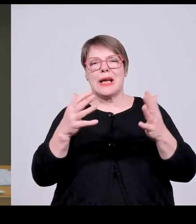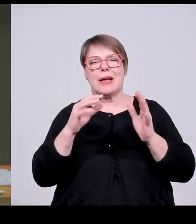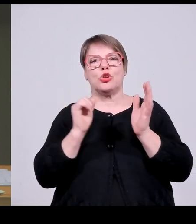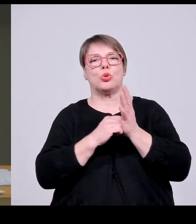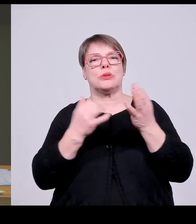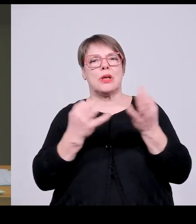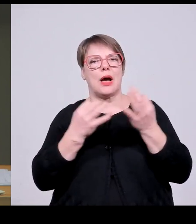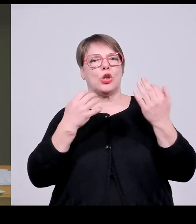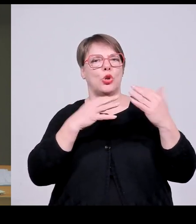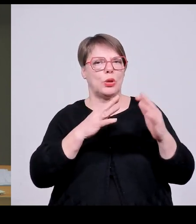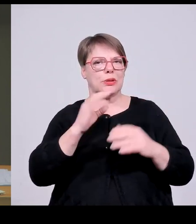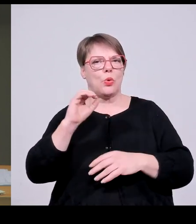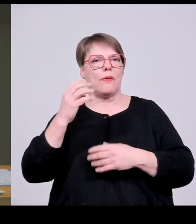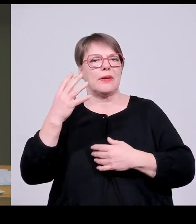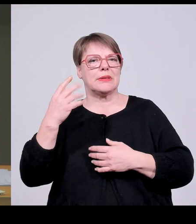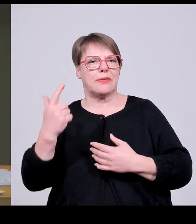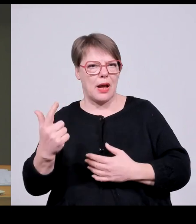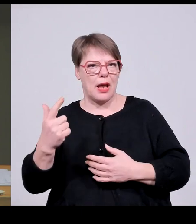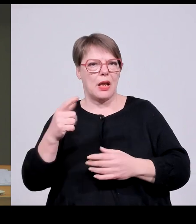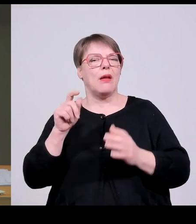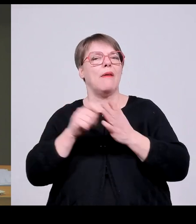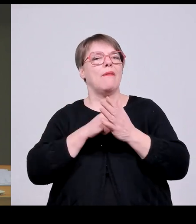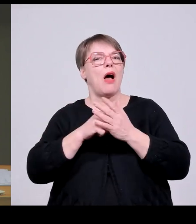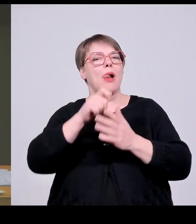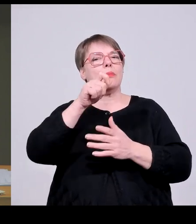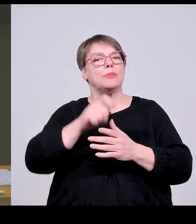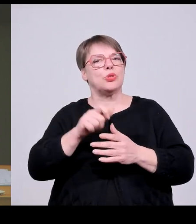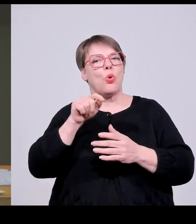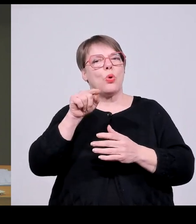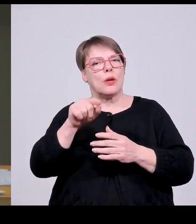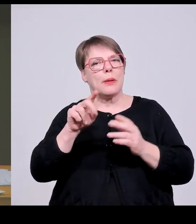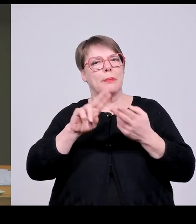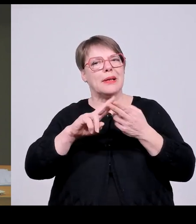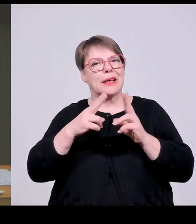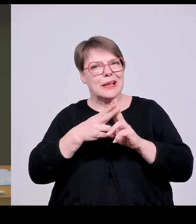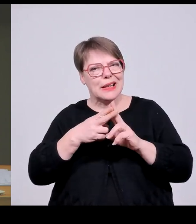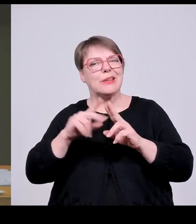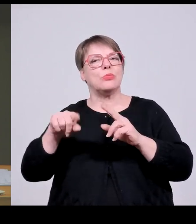Die Wahlvorschläge der AfD-Fraktion für diese Gremien haben in den letzten Sitzungen keine Mehrheit gefunden.